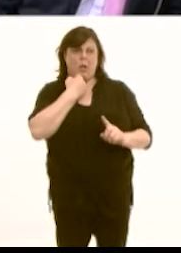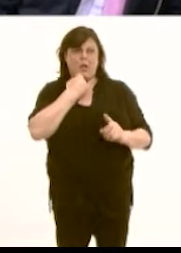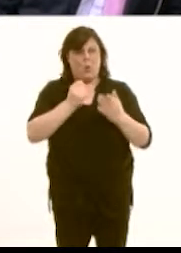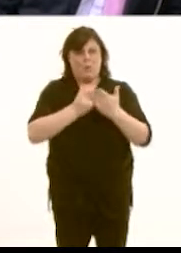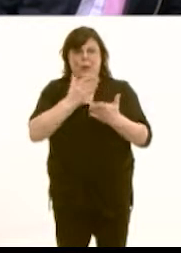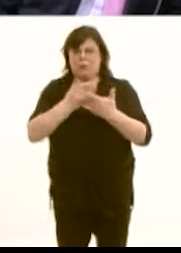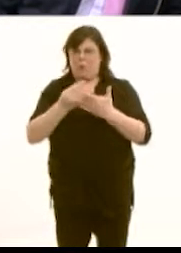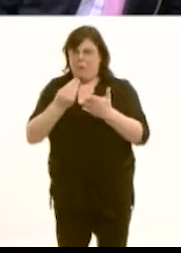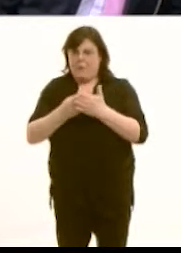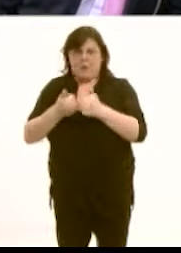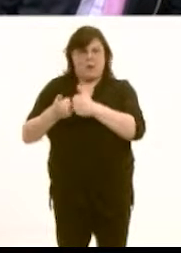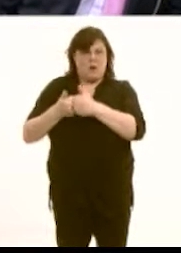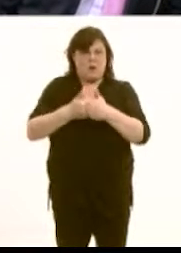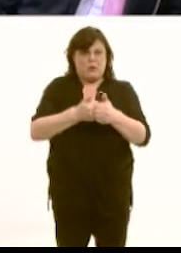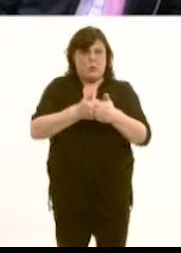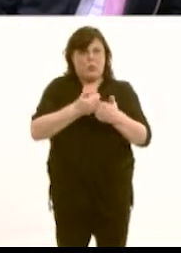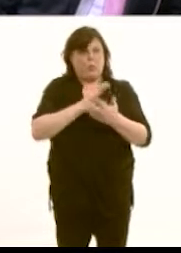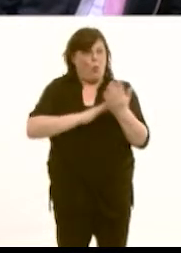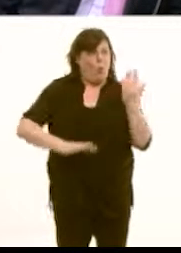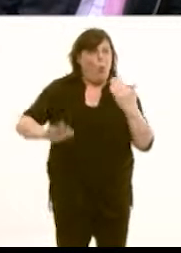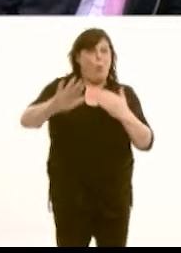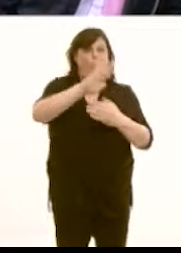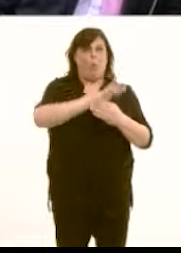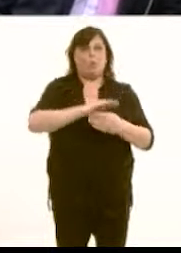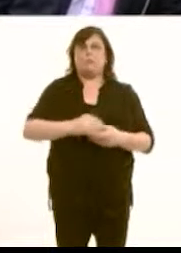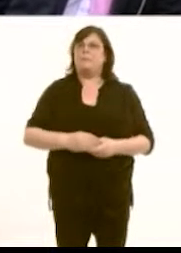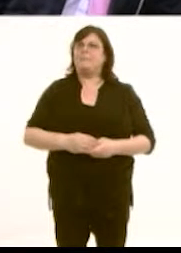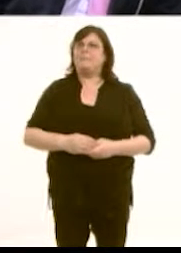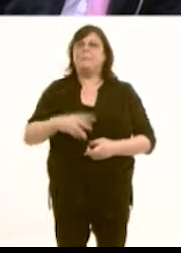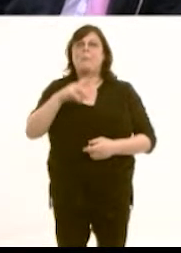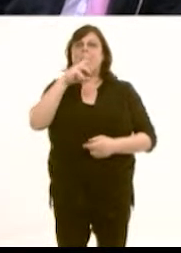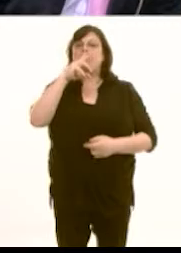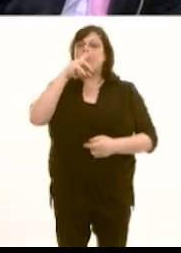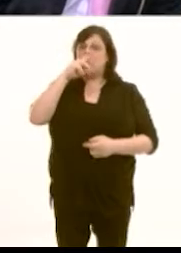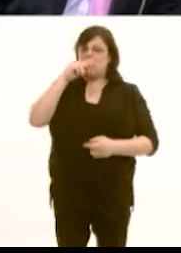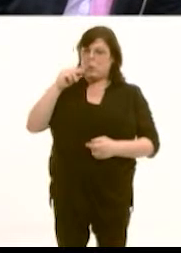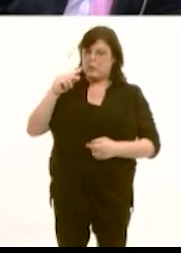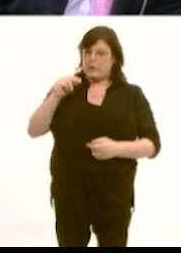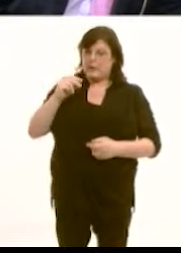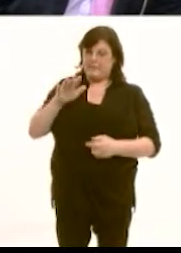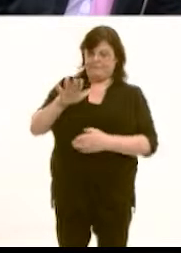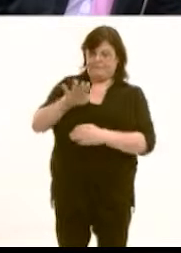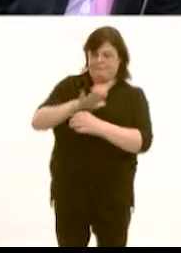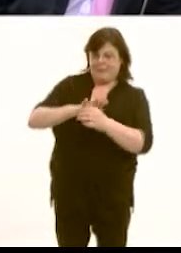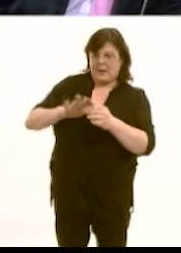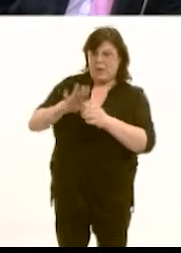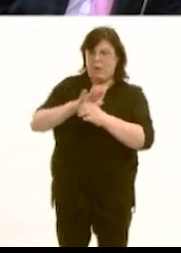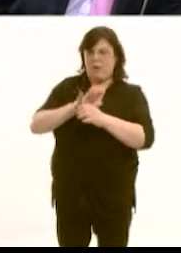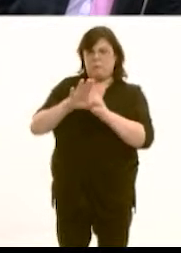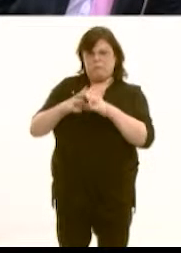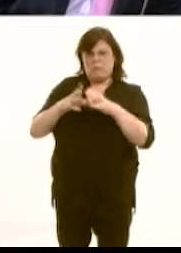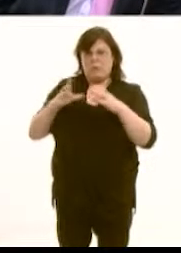Abertawe, wrth gwrs, ywír ddinas fwyaf yn yr ardal, ond nid yw hynnyín meddwl y dylai